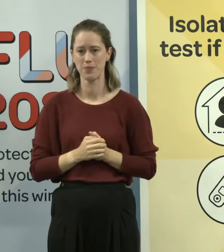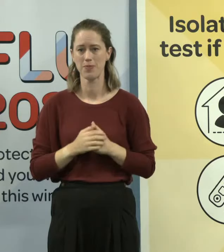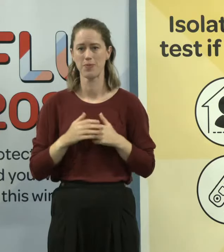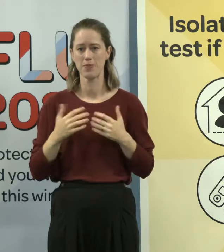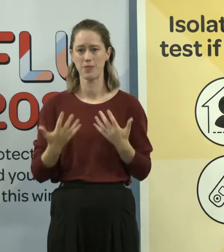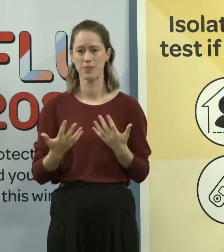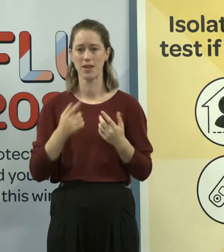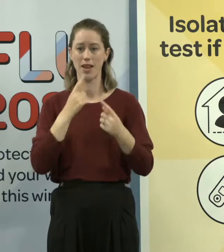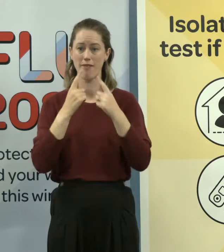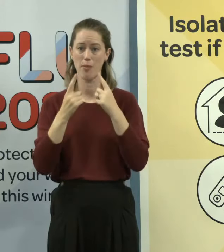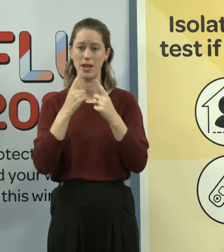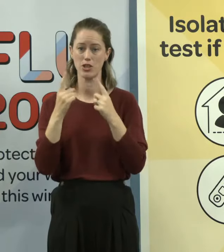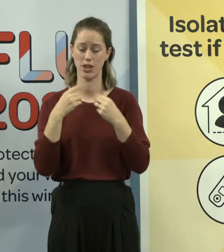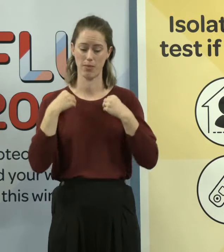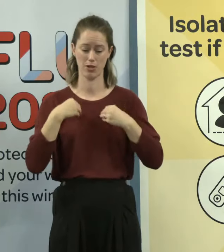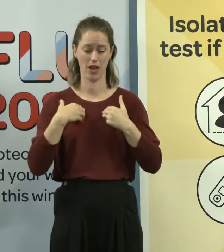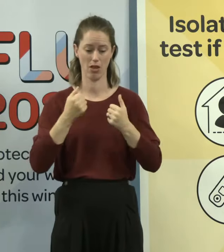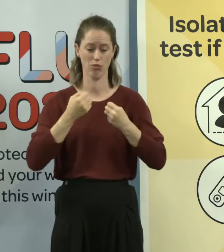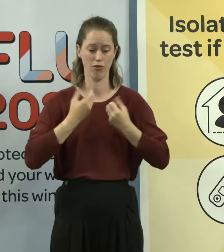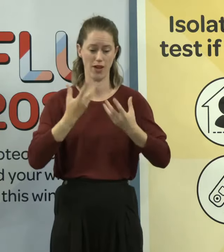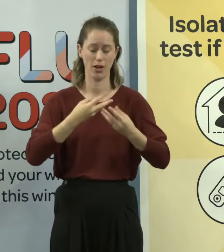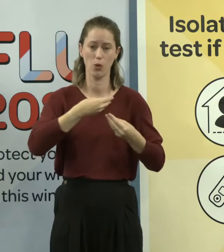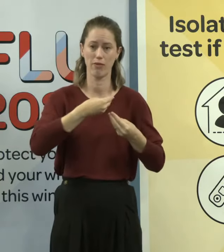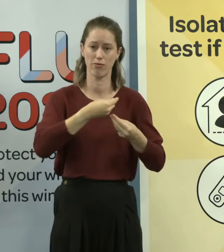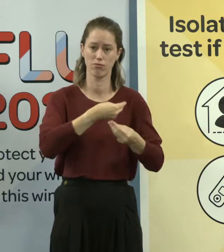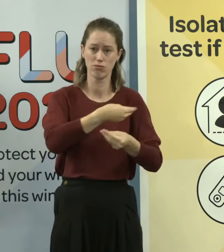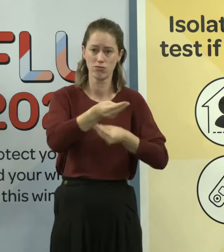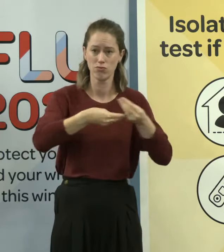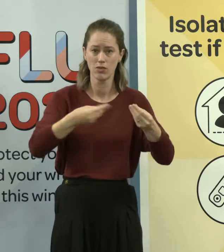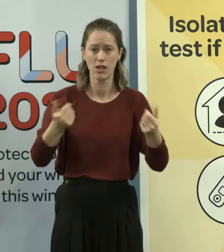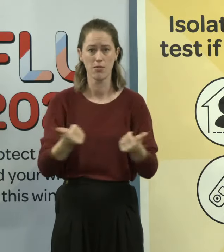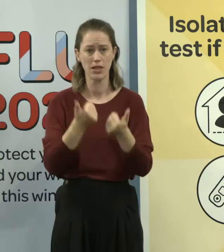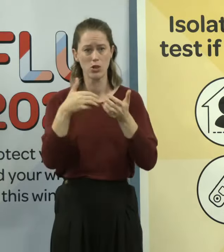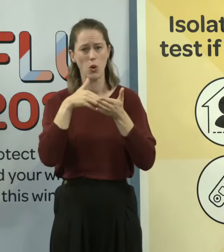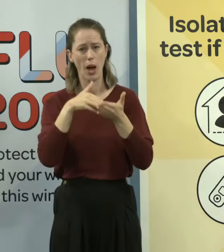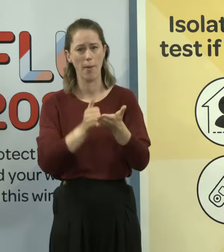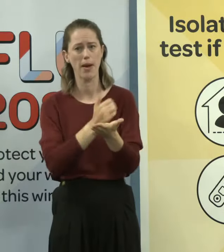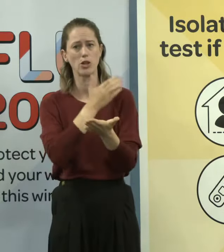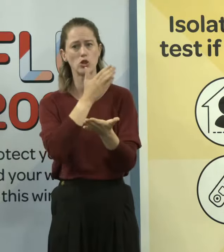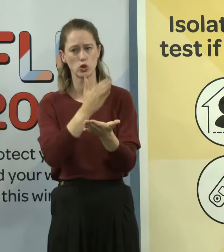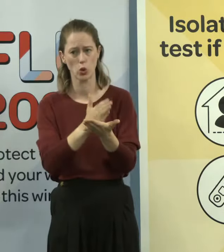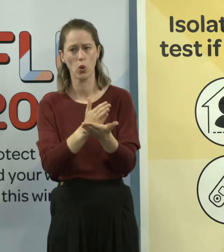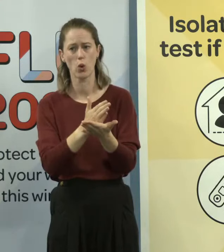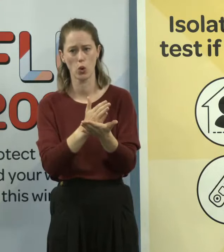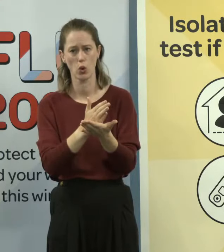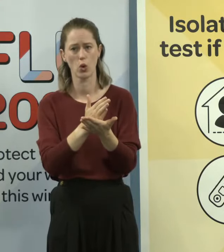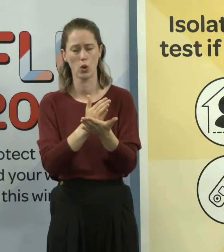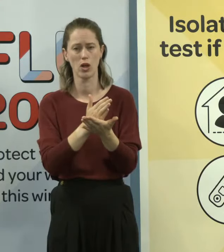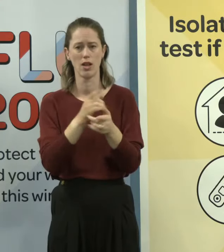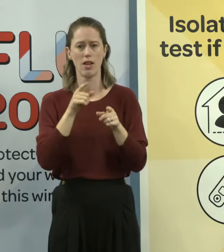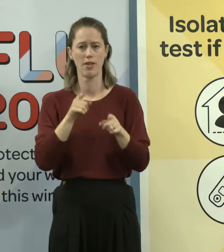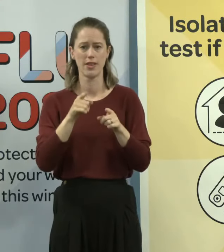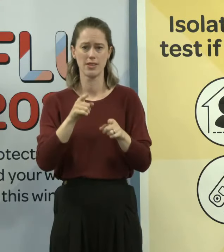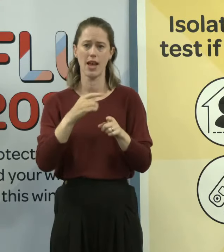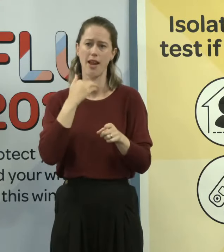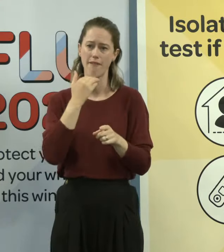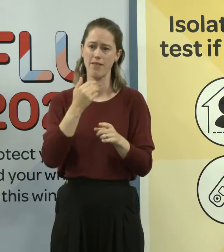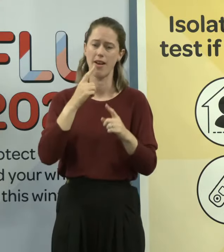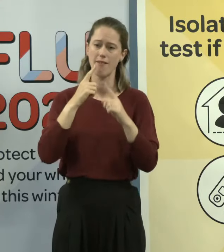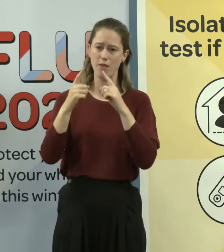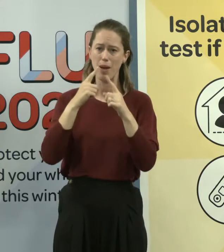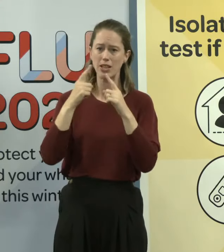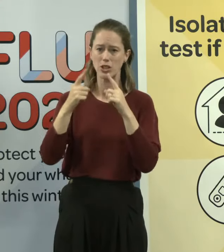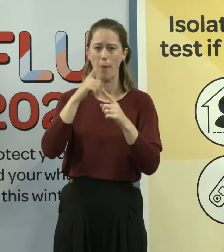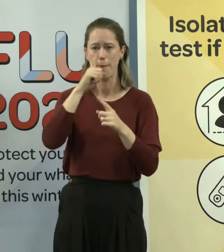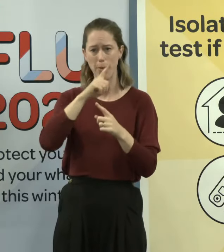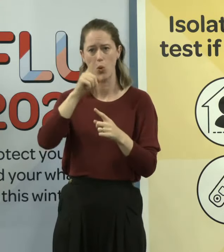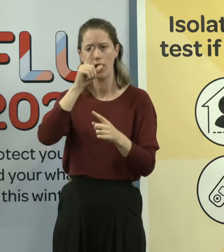te ao me te rohe. Kua piki ake